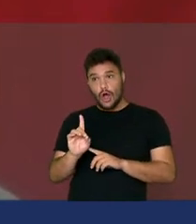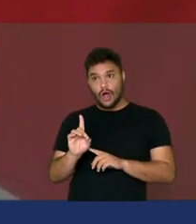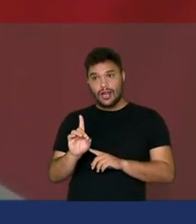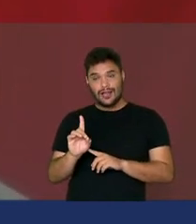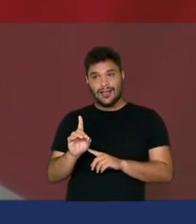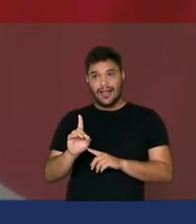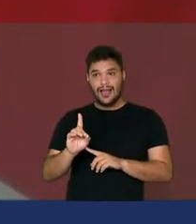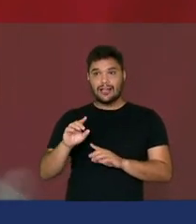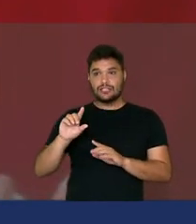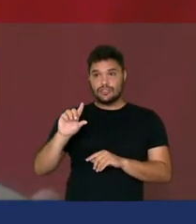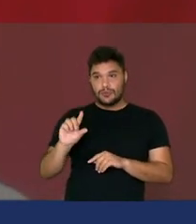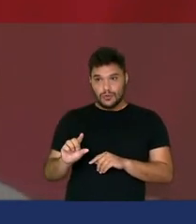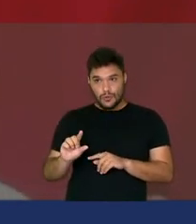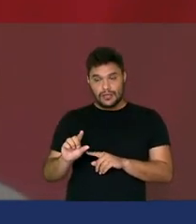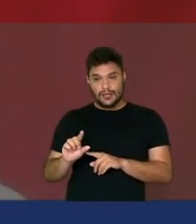AUMENTA TUDO. O DÓ LAR, A RELAÇÃO DO PREÇO DO DÓLAR